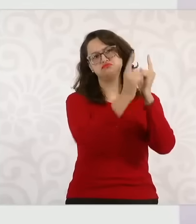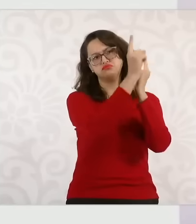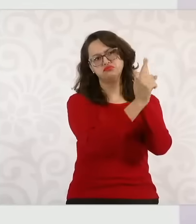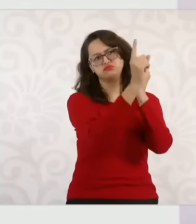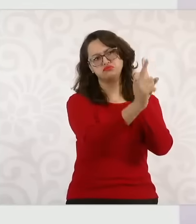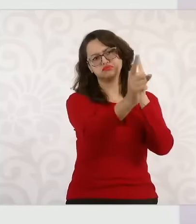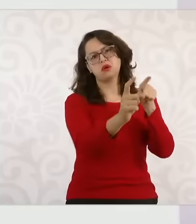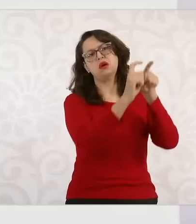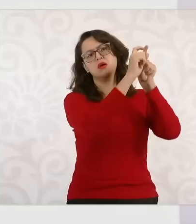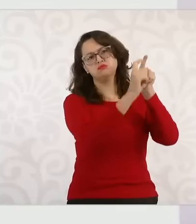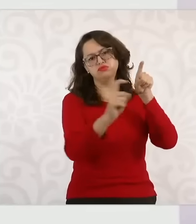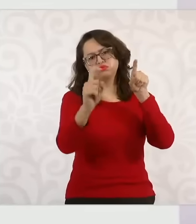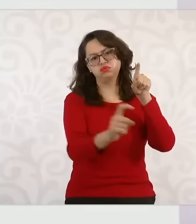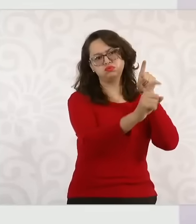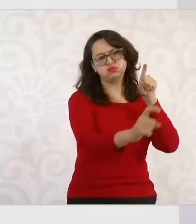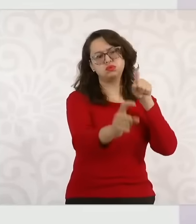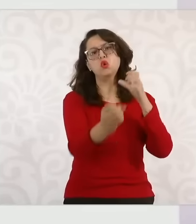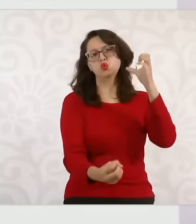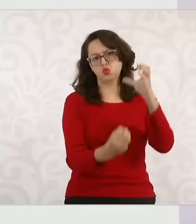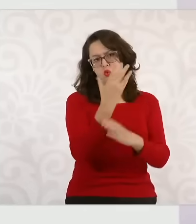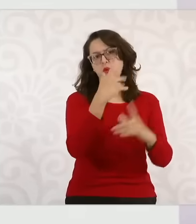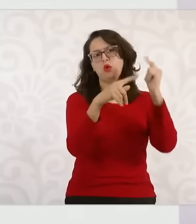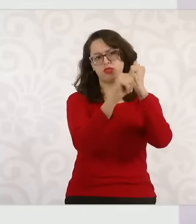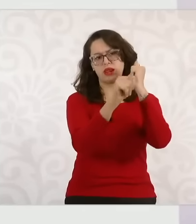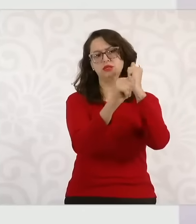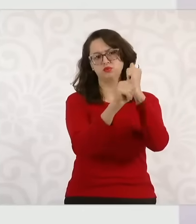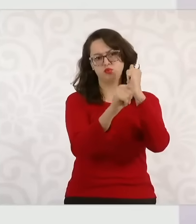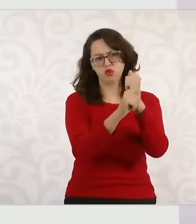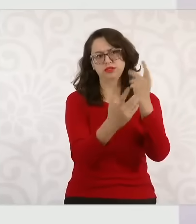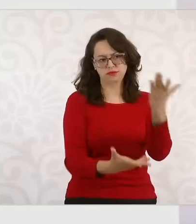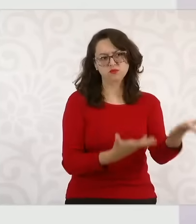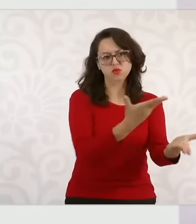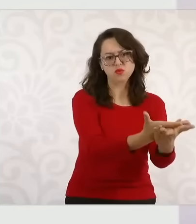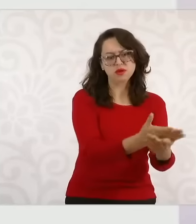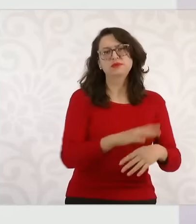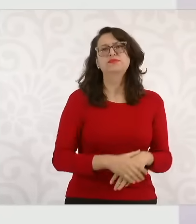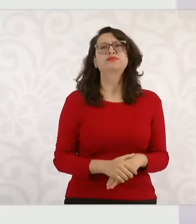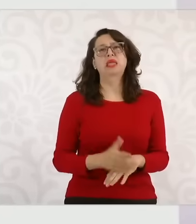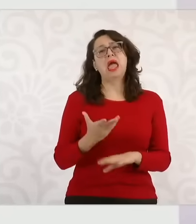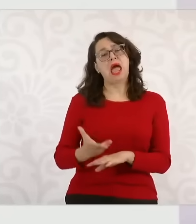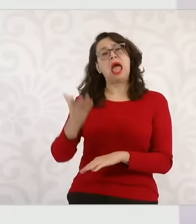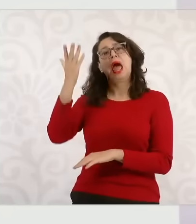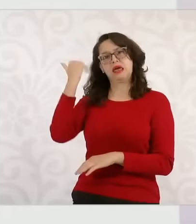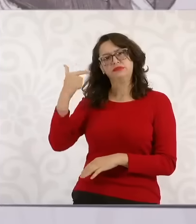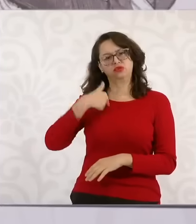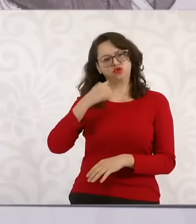la jefa de gobierno. E nosotros vivimos un caso similar en Milpalta cuando fui jefa de gobierno.